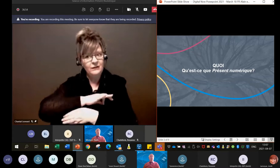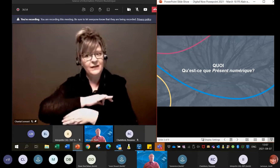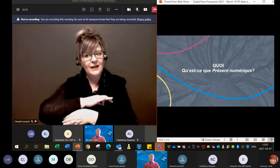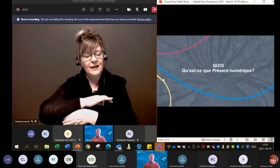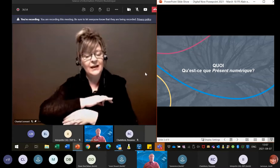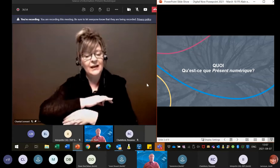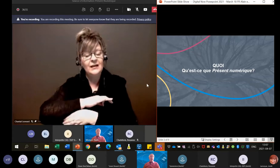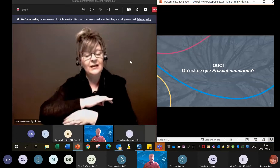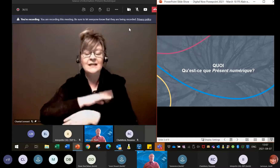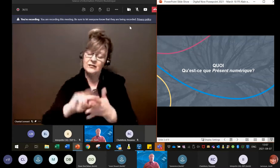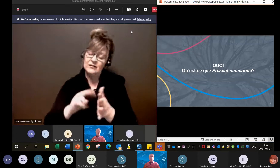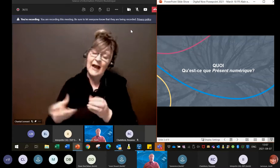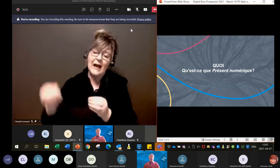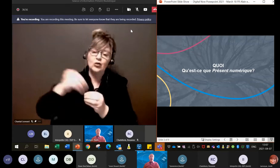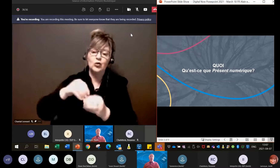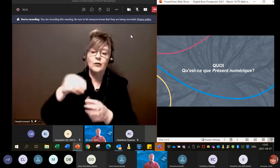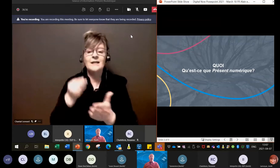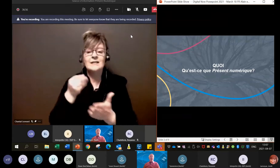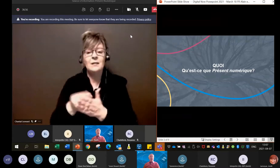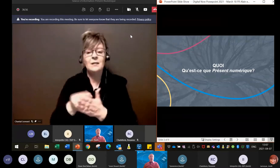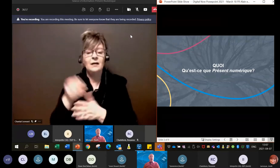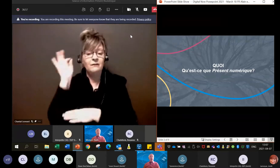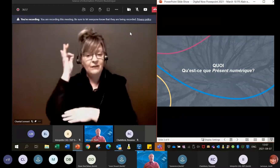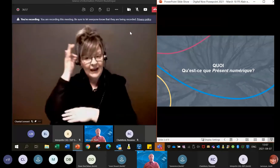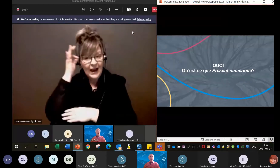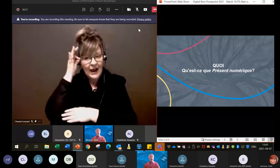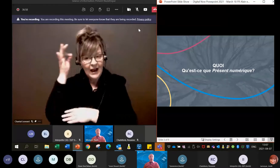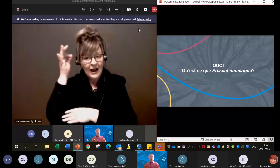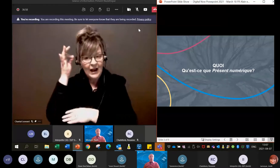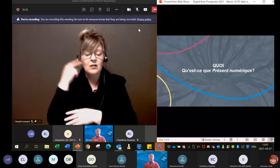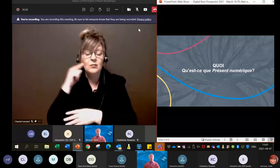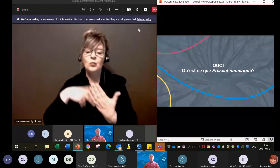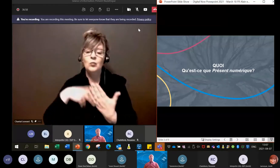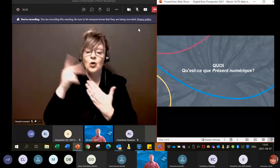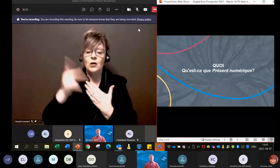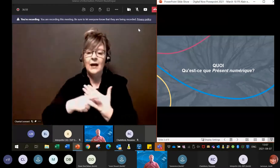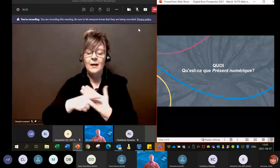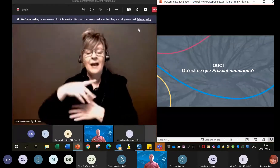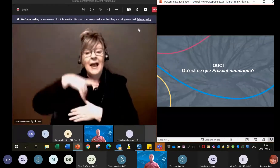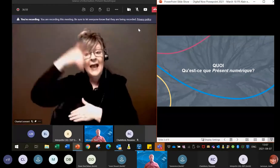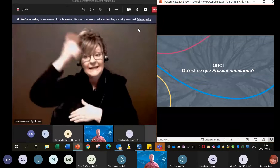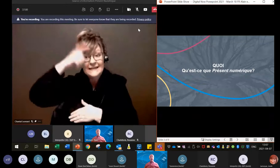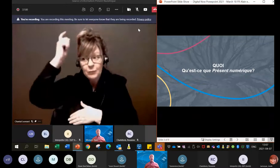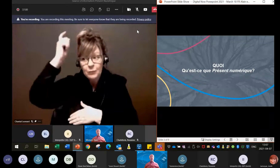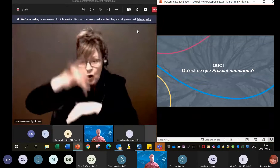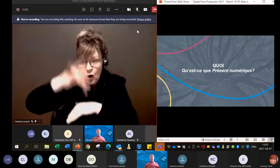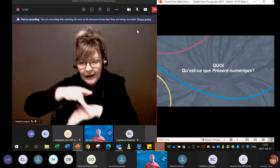du financement fédéral supplémentaire